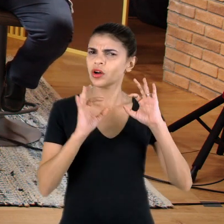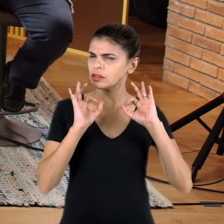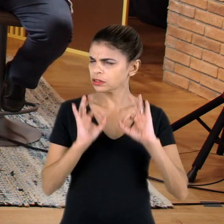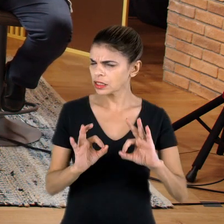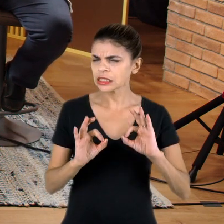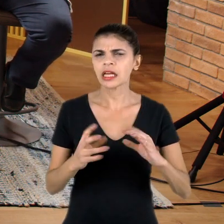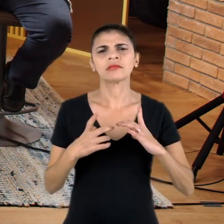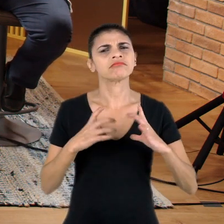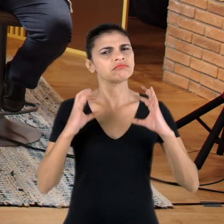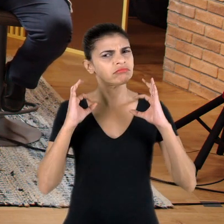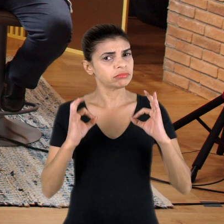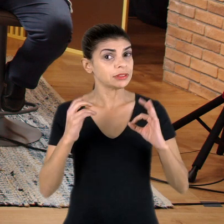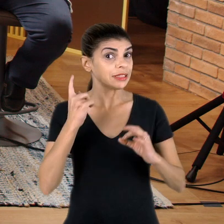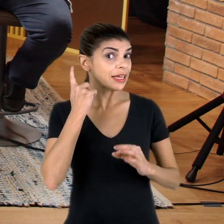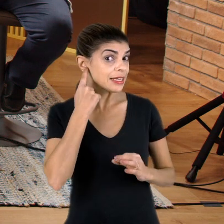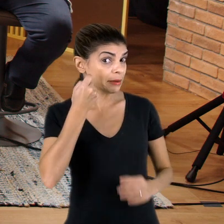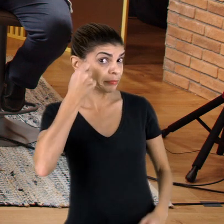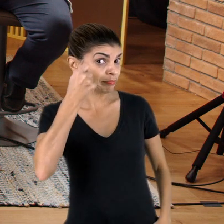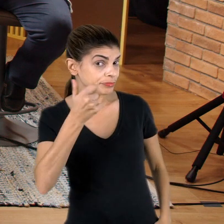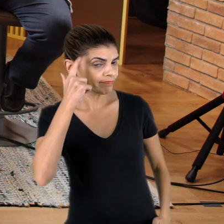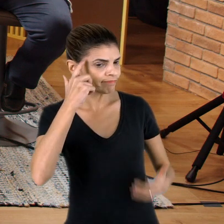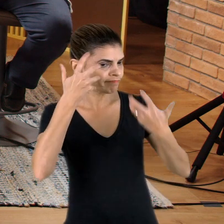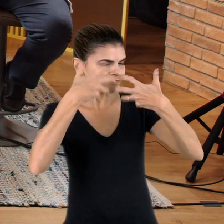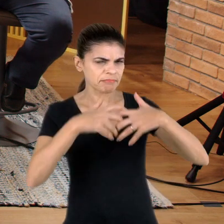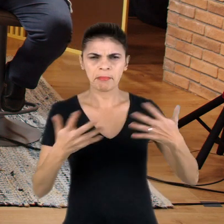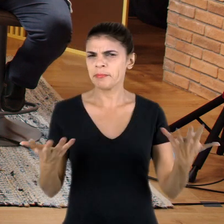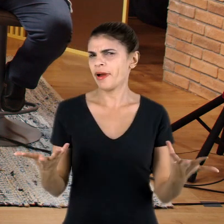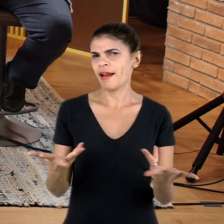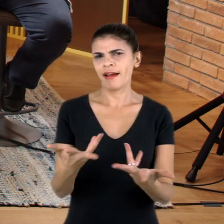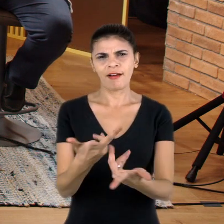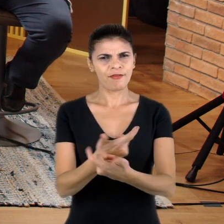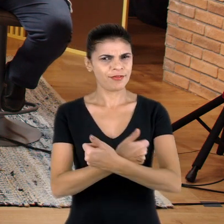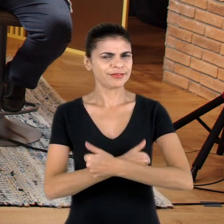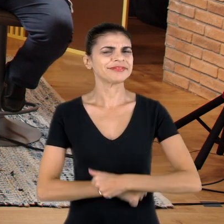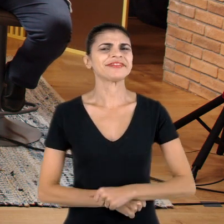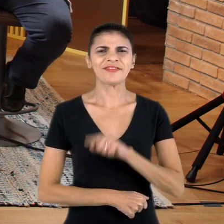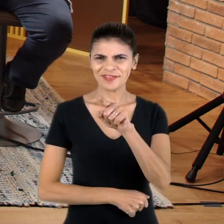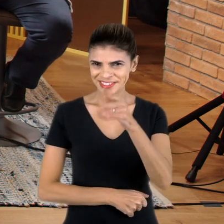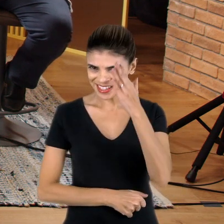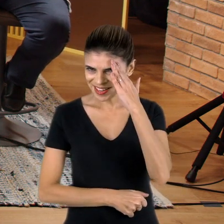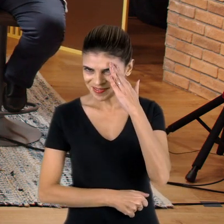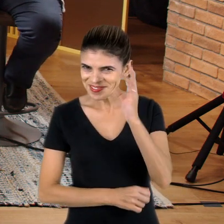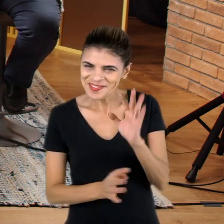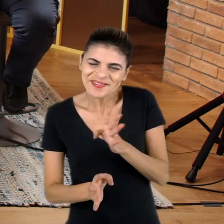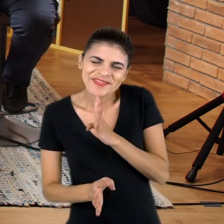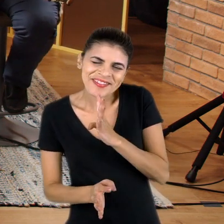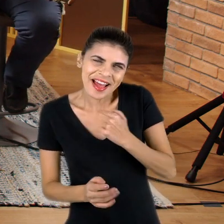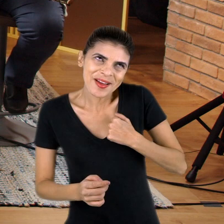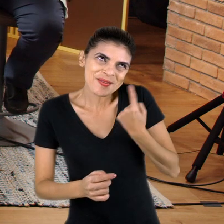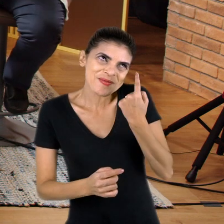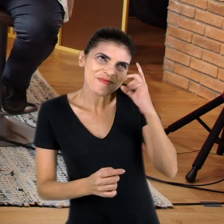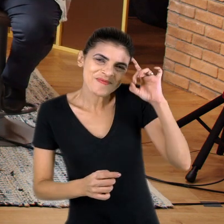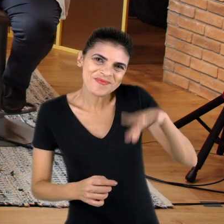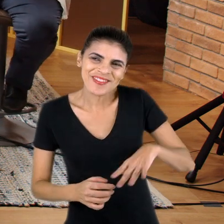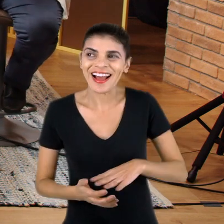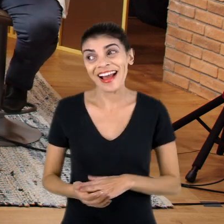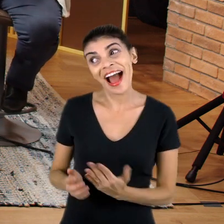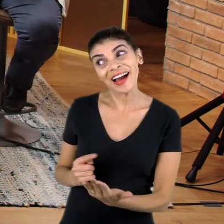Tendo as duas coisas é maravilhoso, né? Cá pra nós. É. - Você que fale, porque só tenho um! Ajuda, ajuda. - Não tenho o absoluto!